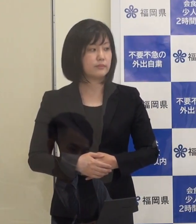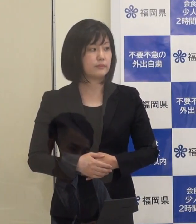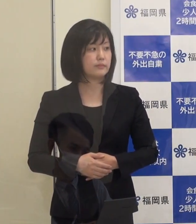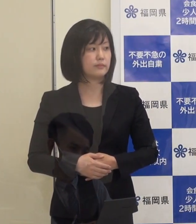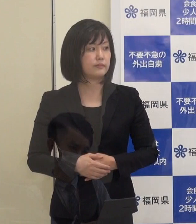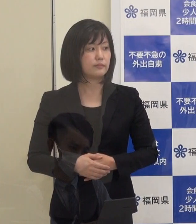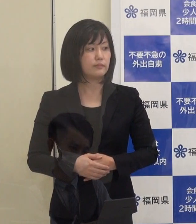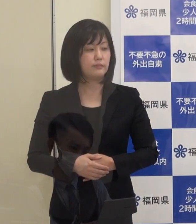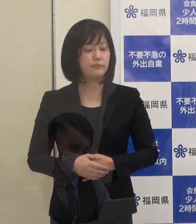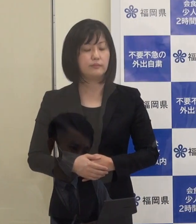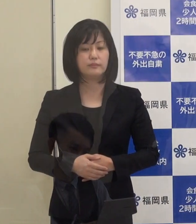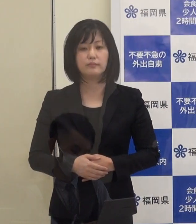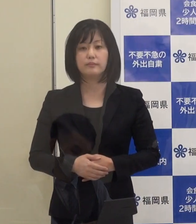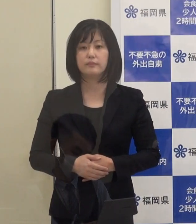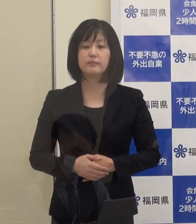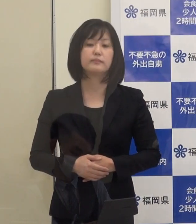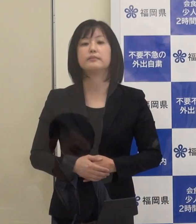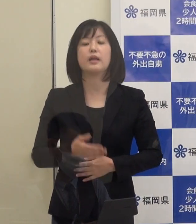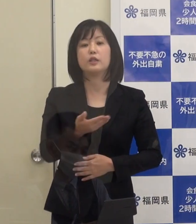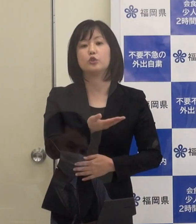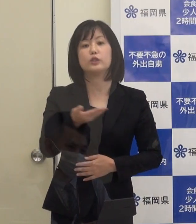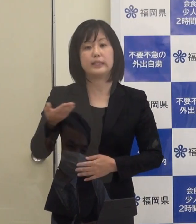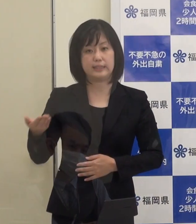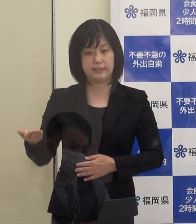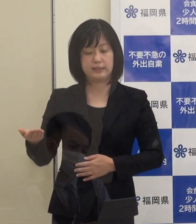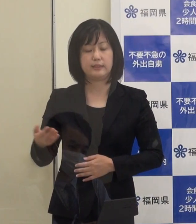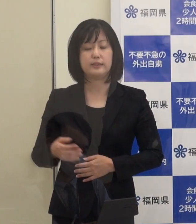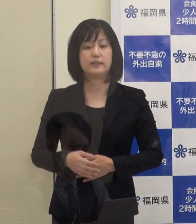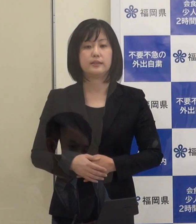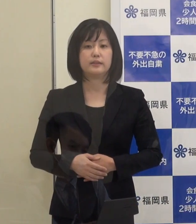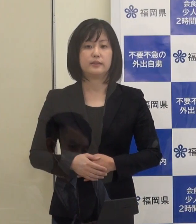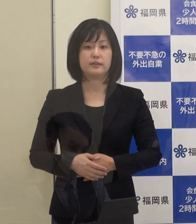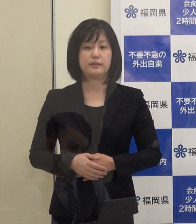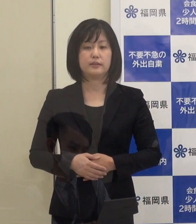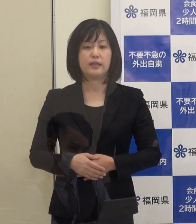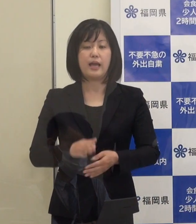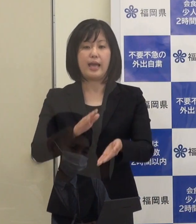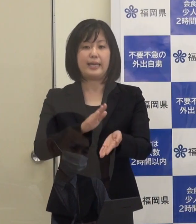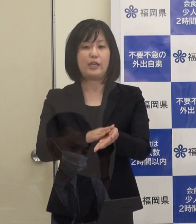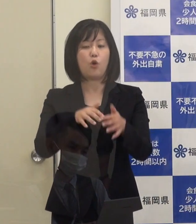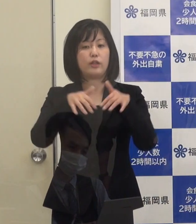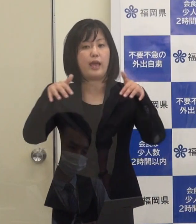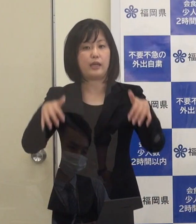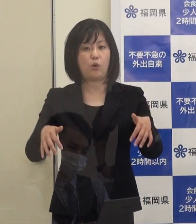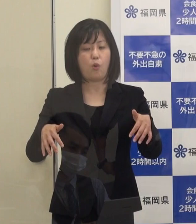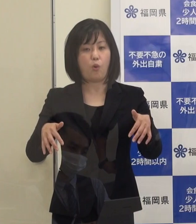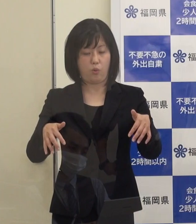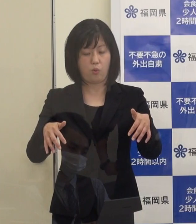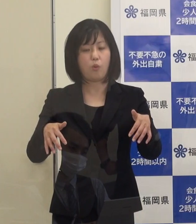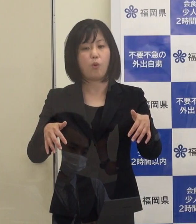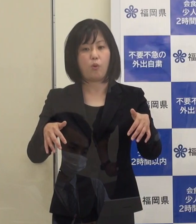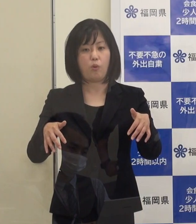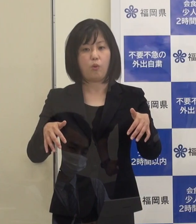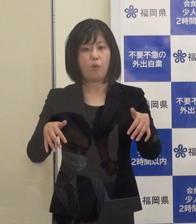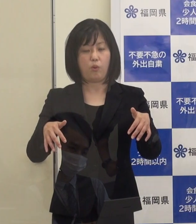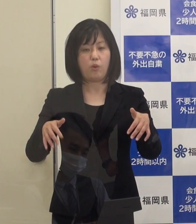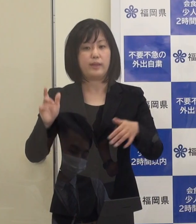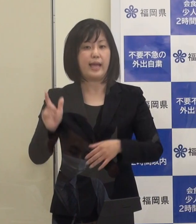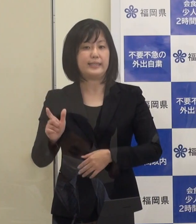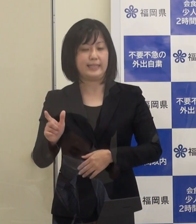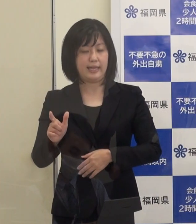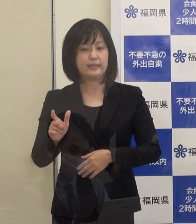次に 医療提供体制について報告します